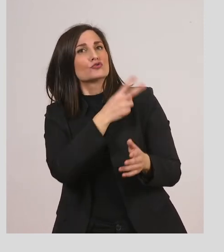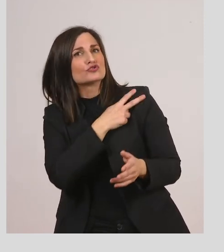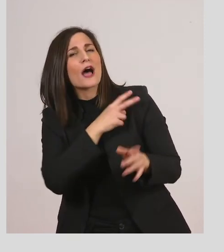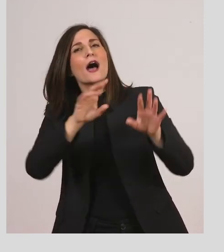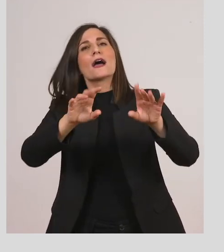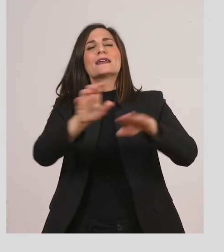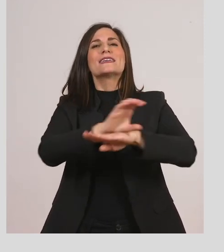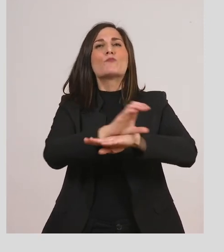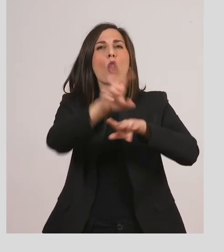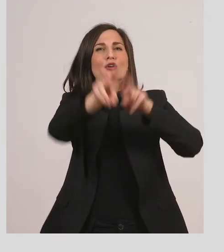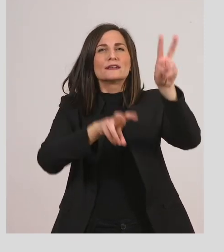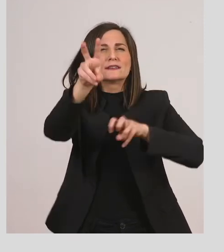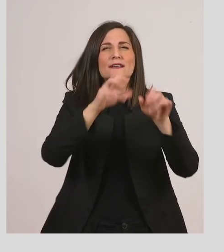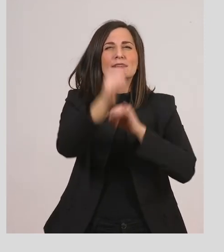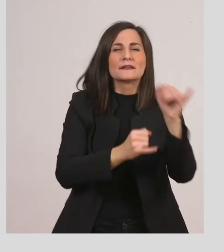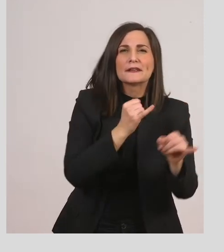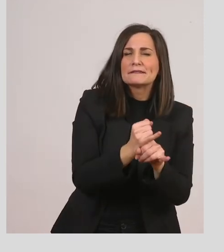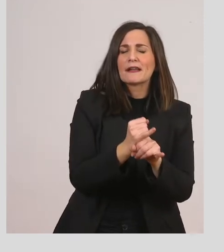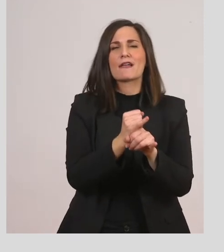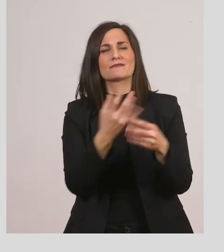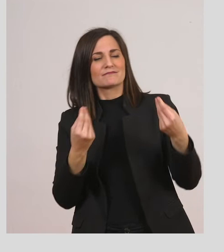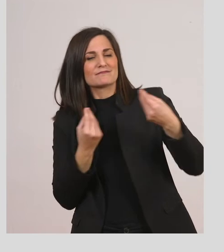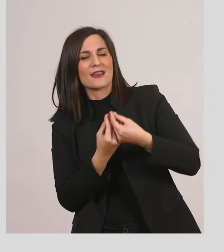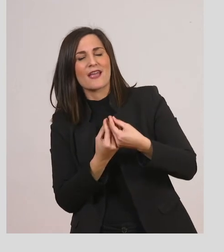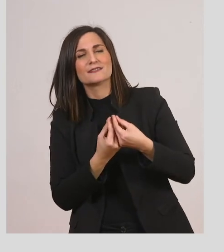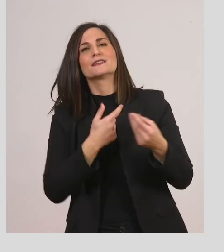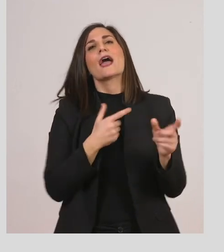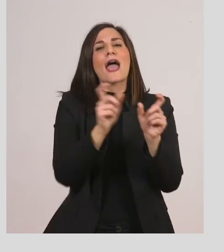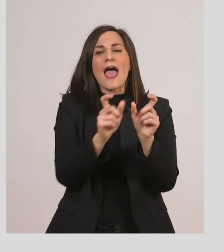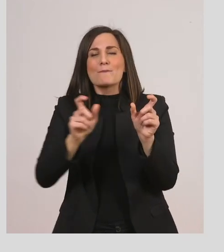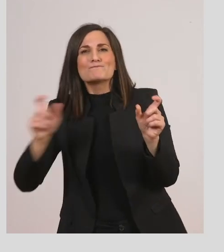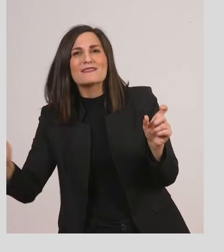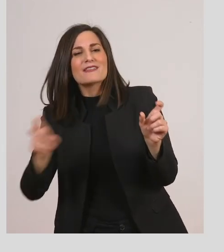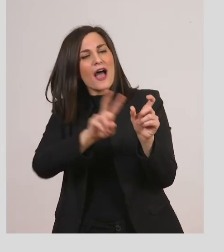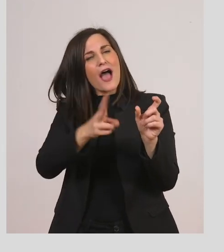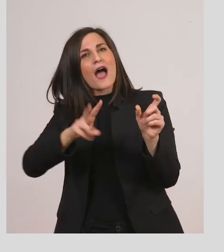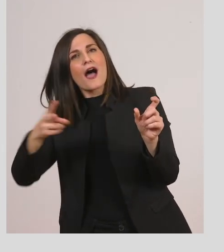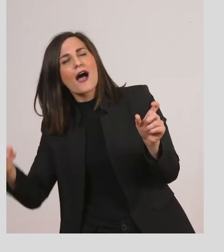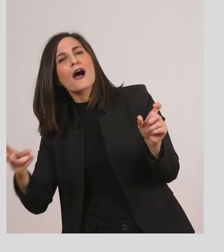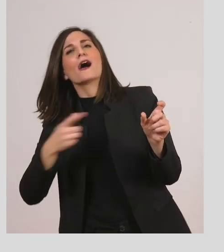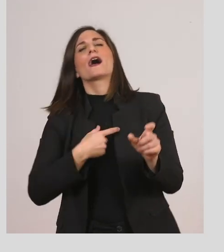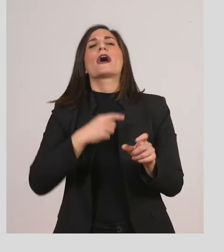από το διαδίκτυο πάνω στις ιδέες και τα επιχειρήματά μας. Αν χρησιμοποιήσαμε επίθετα, αν βάλαμε επιρρήματα, συνδέσμους και σημεία στίξης.